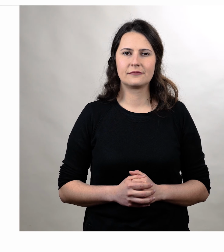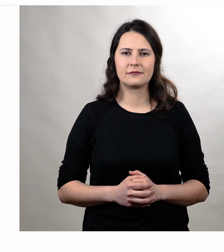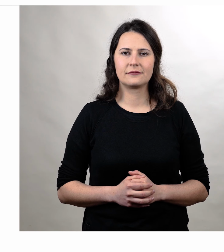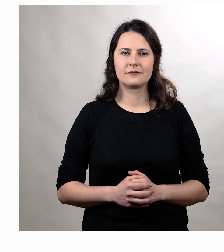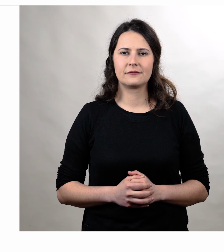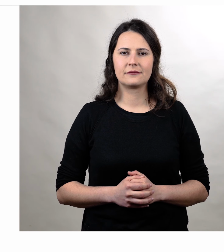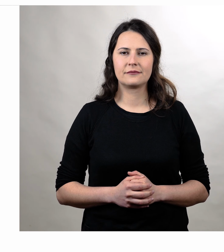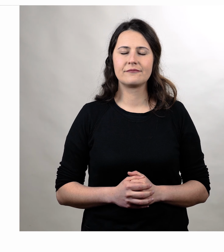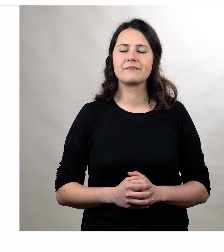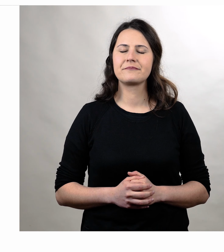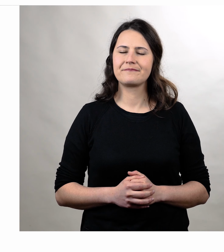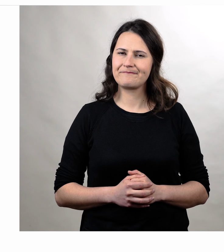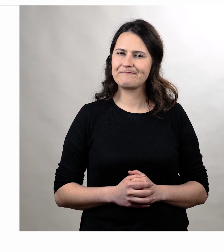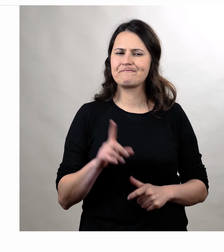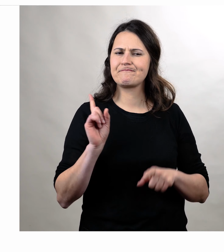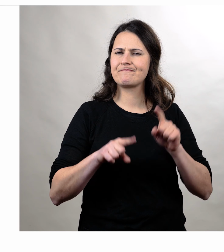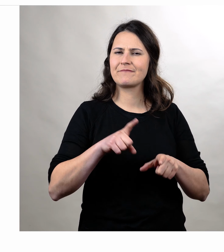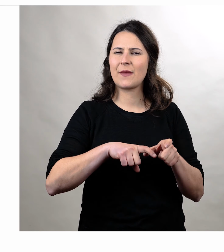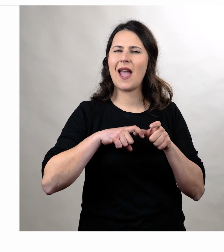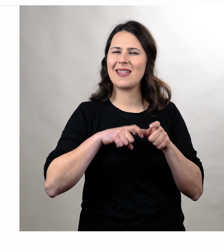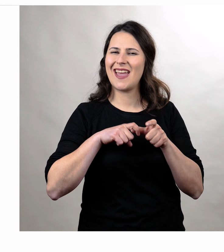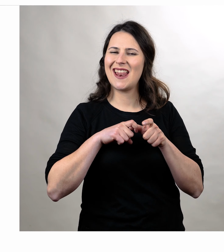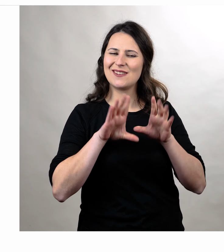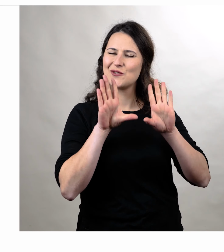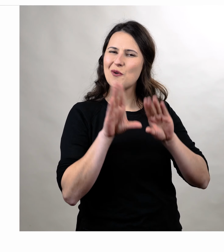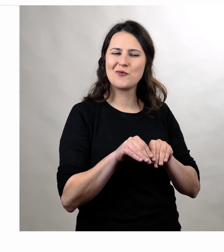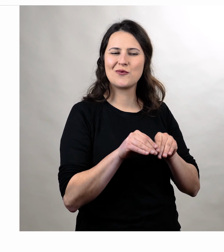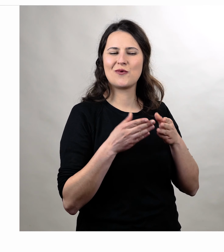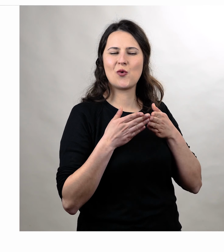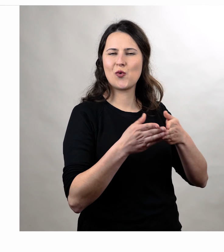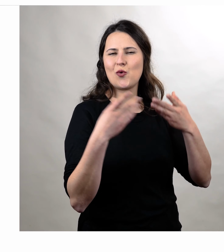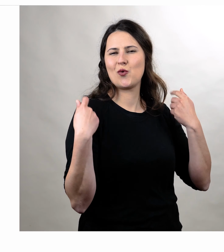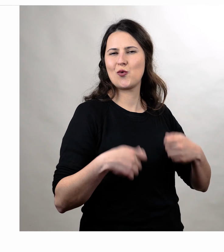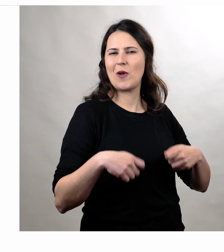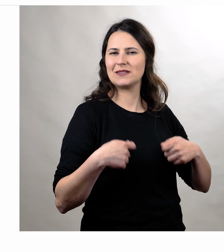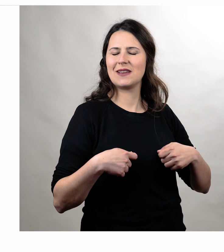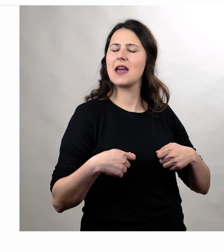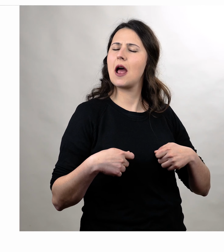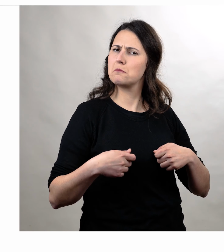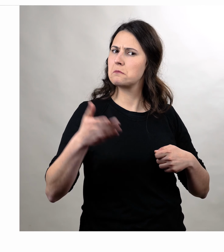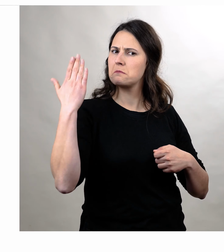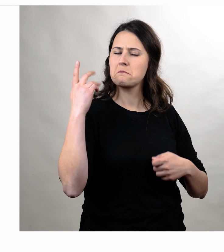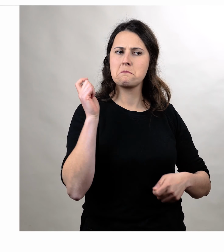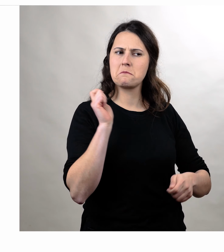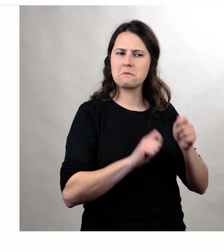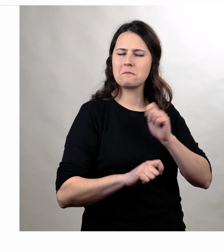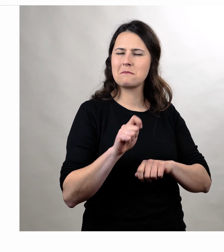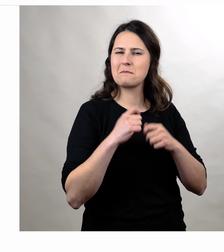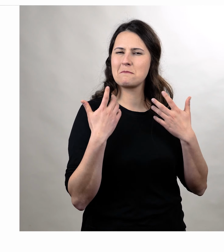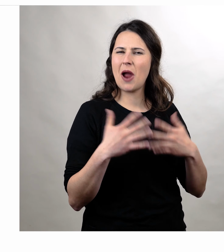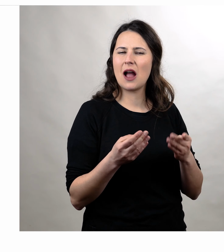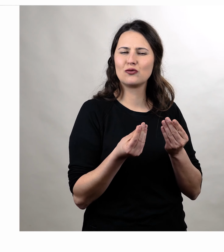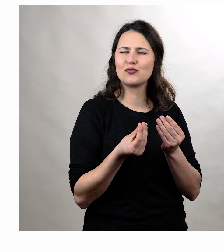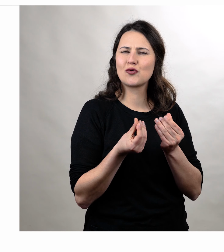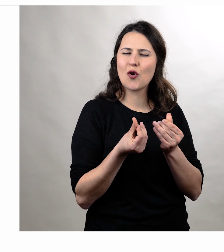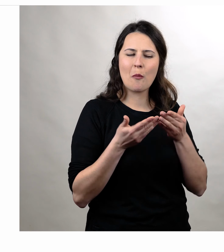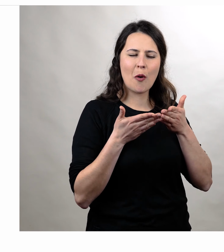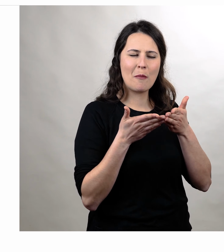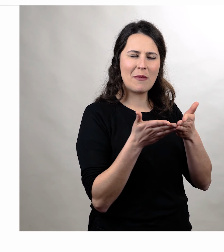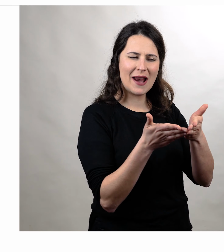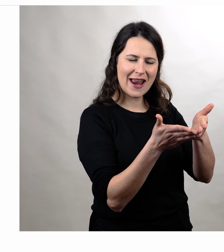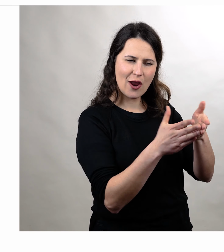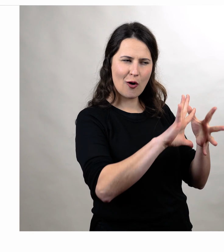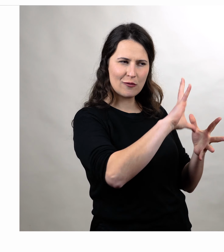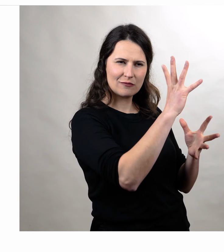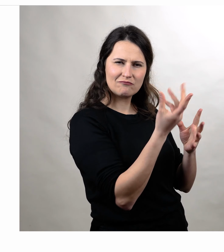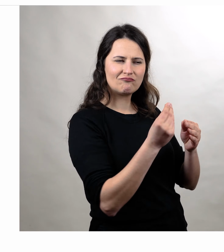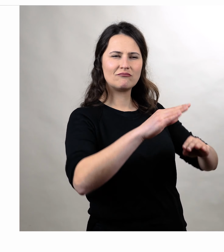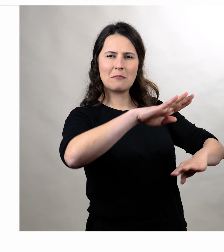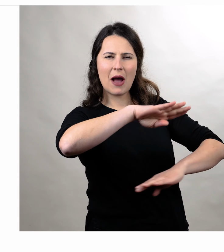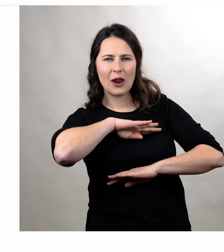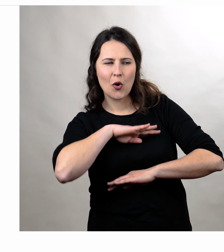Άλλες εταιρείες κρουαζιέρας σύντομα δημιούργησαν πλοία με παρόμοια χαρακτηριστικά και όχι μόνο.